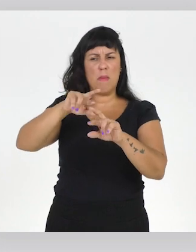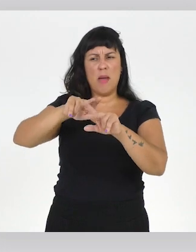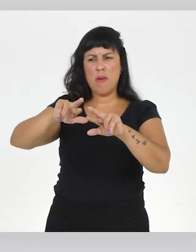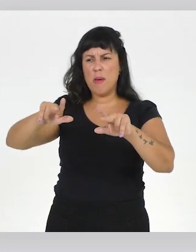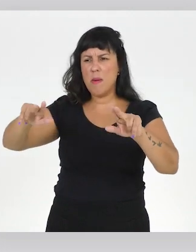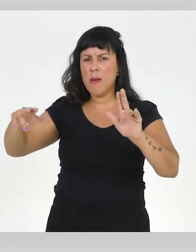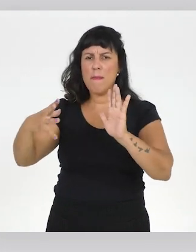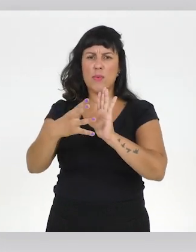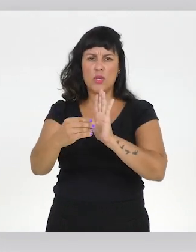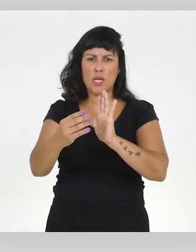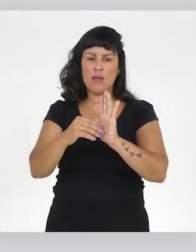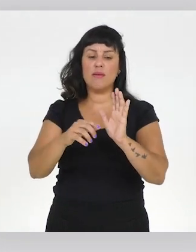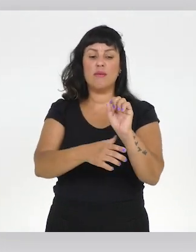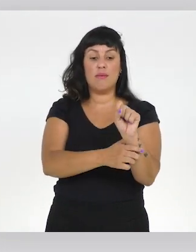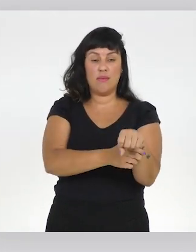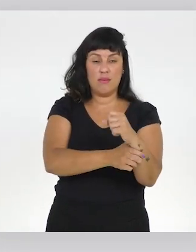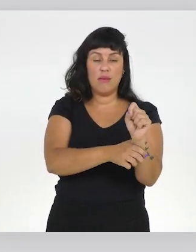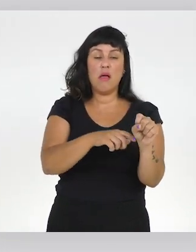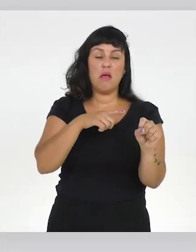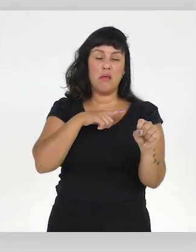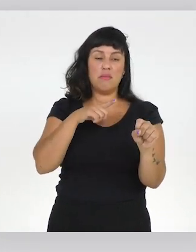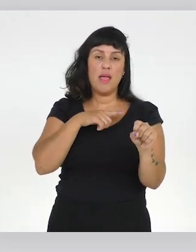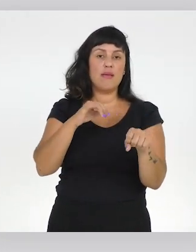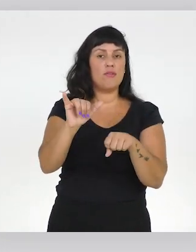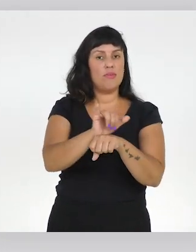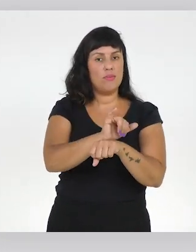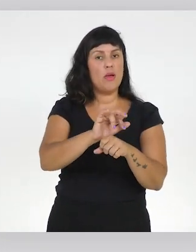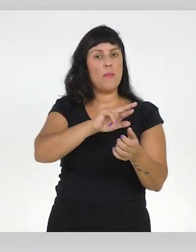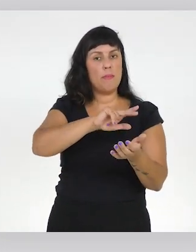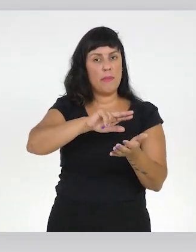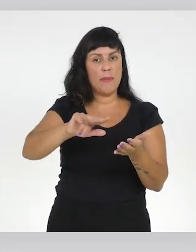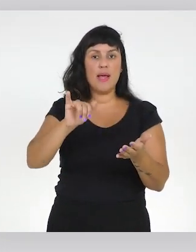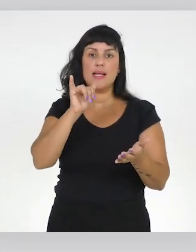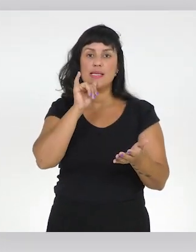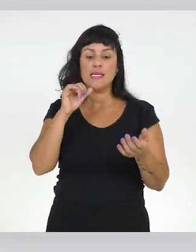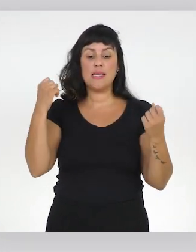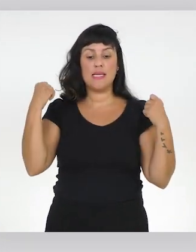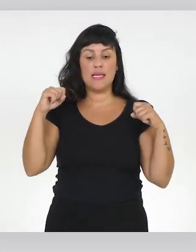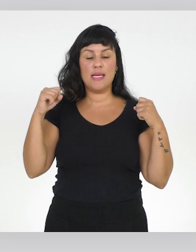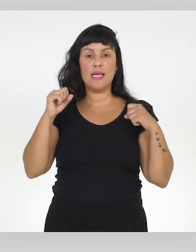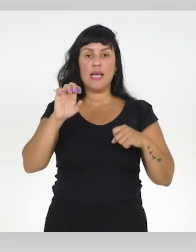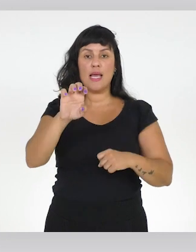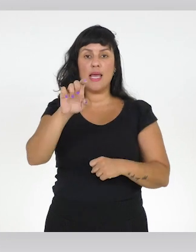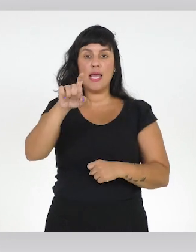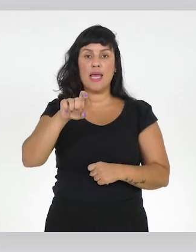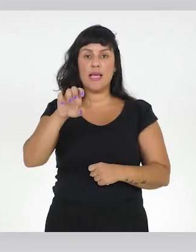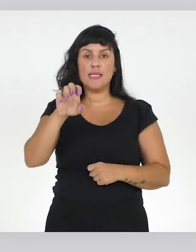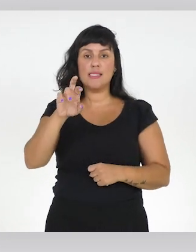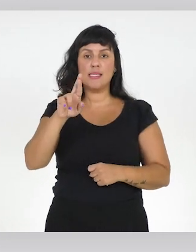Vou dar um exemplo aqui, o exercício é um recurso terapêutico da fisioterapia